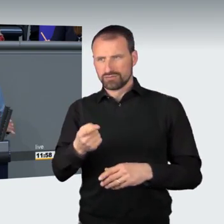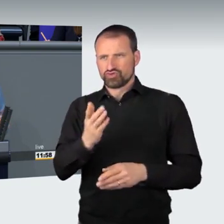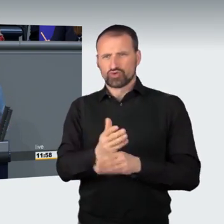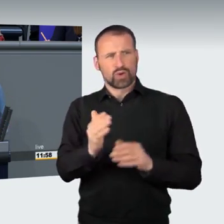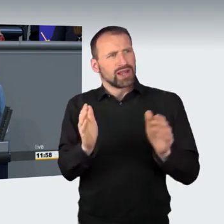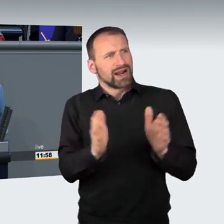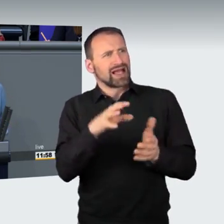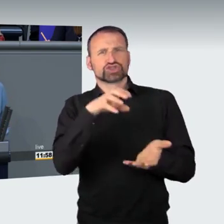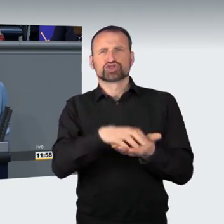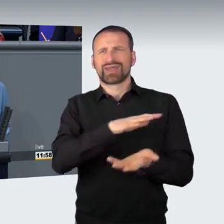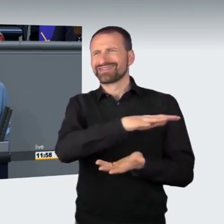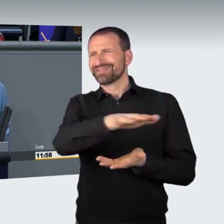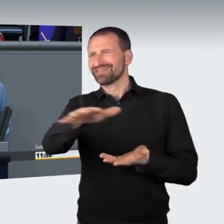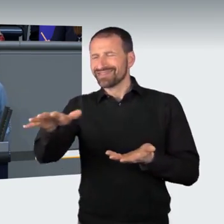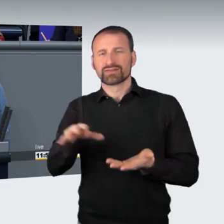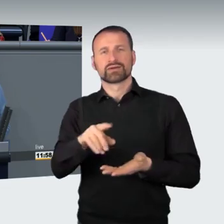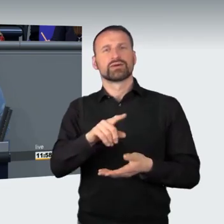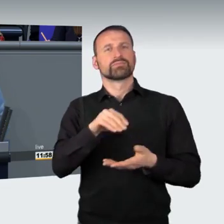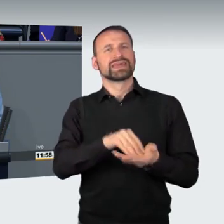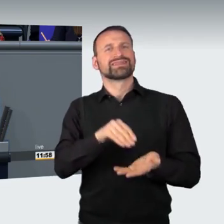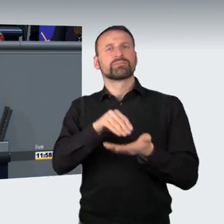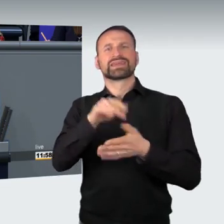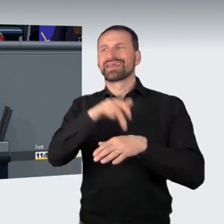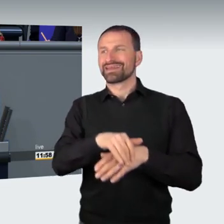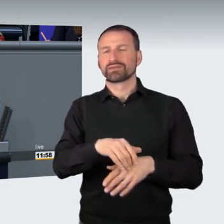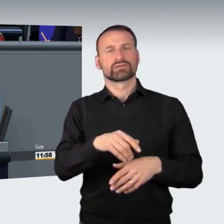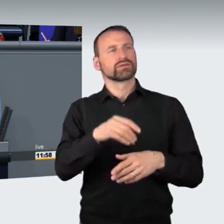Die Begründungen werden immer absurder: Da soll mal ein Au-pair-Mädchen einziehen,